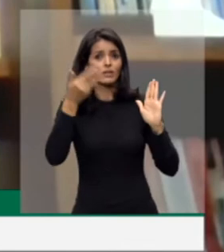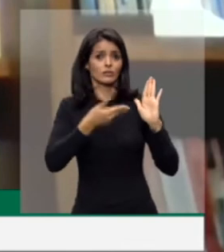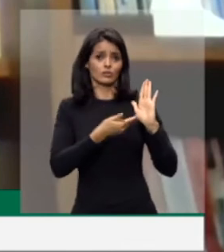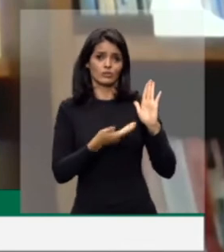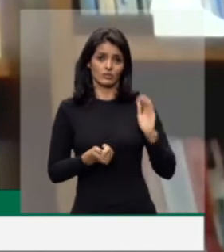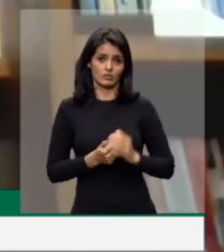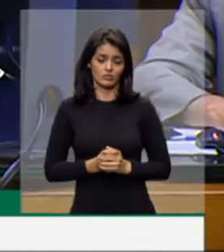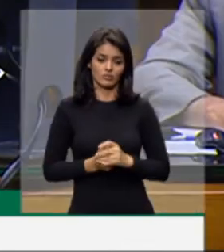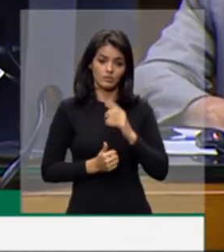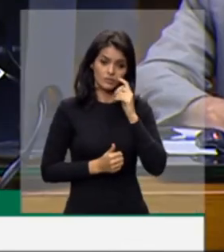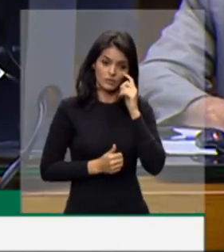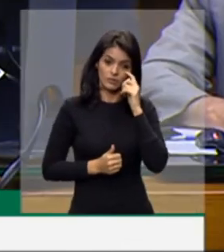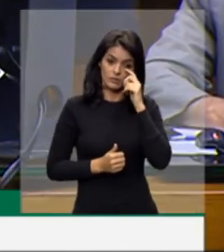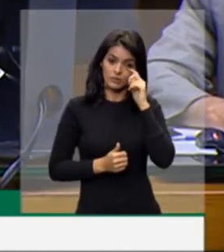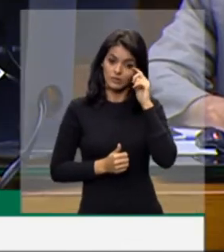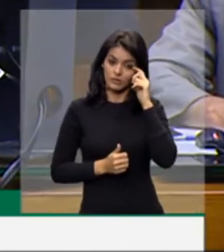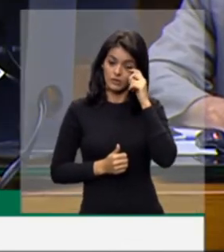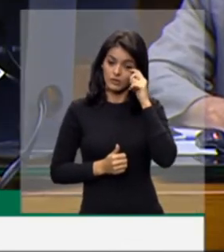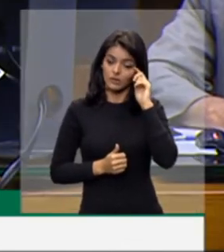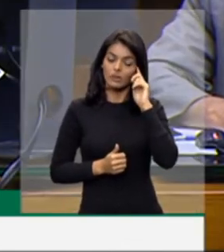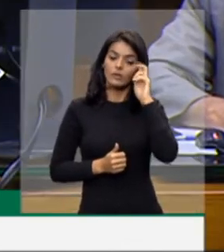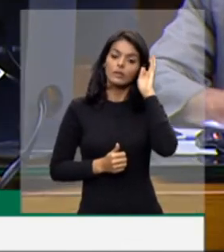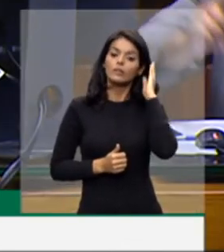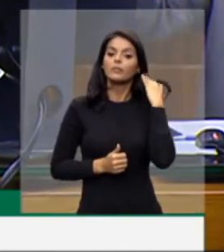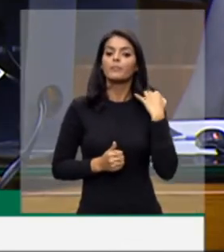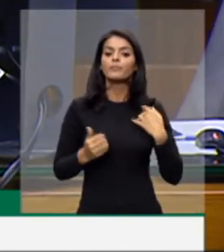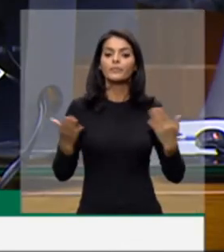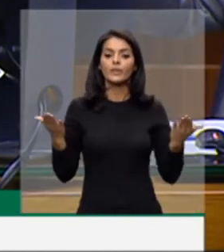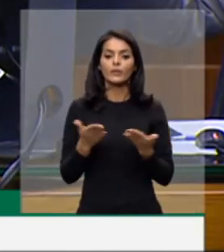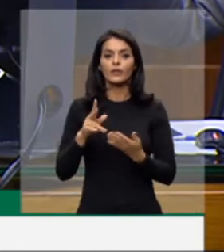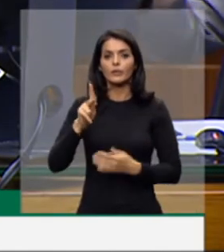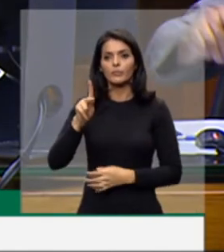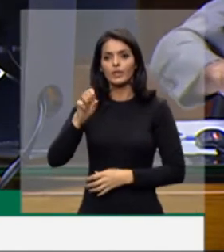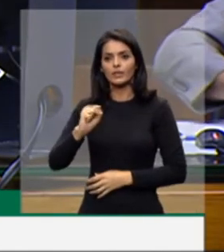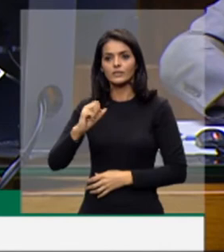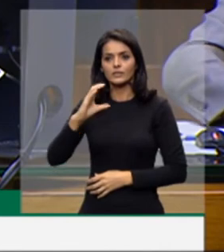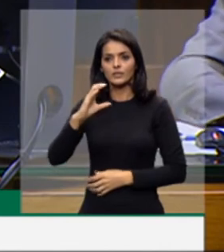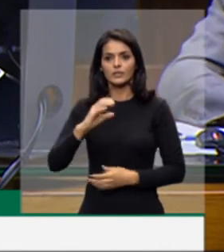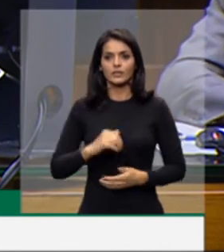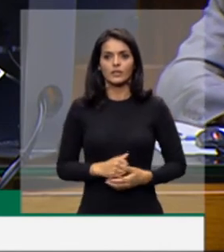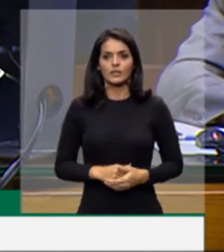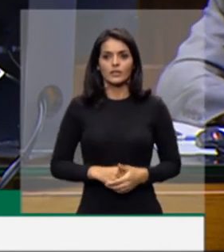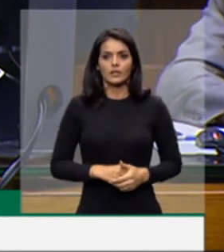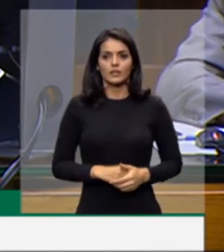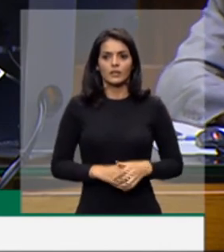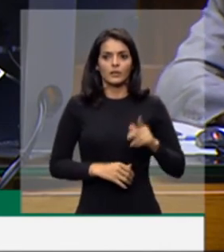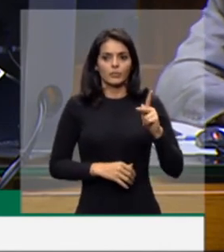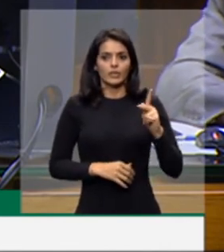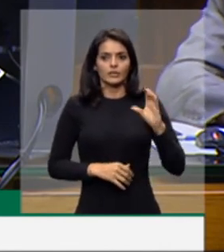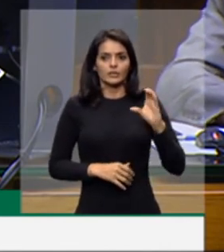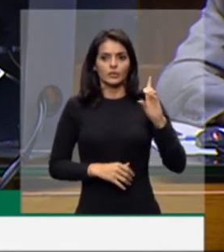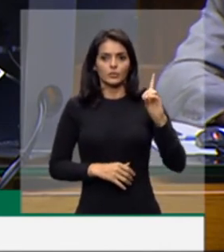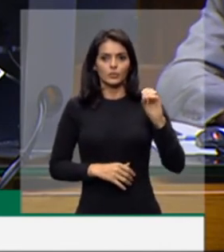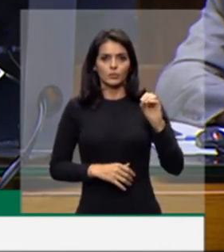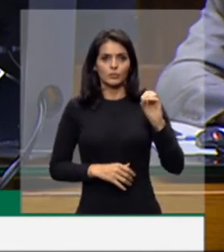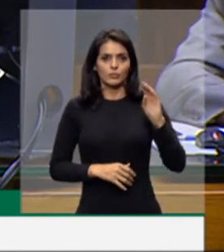VIRTUAL NÃO PODE SER ATROPELADO DESSA FORMA, COM A MEDIDA PROVISÓRIA, DESSA COMPLEXIDADE... -- AGRADEÇO DEPUTADO,